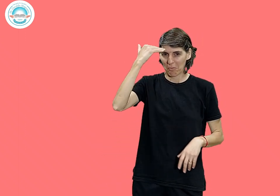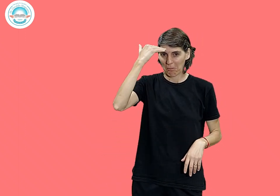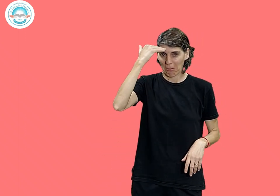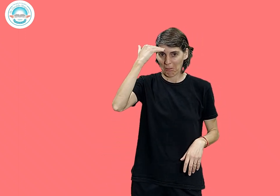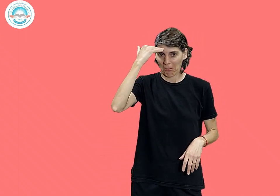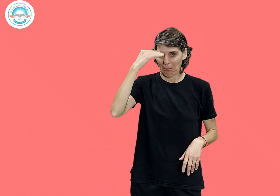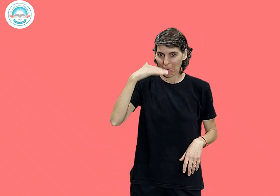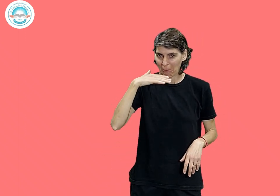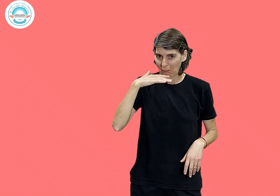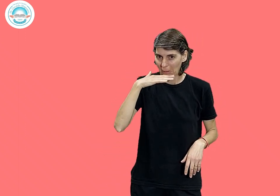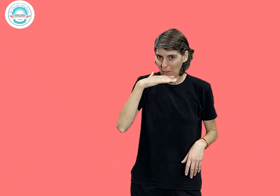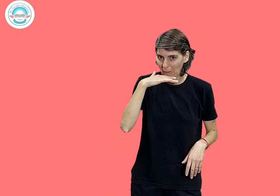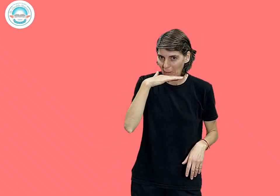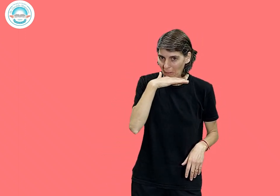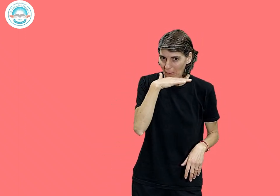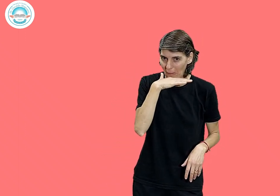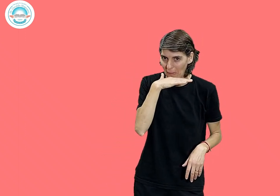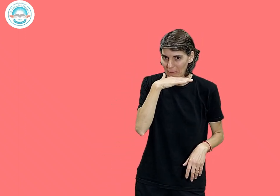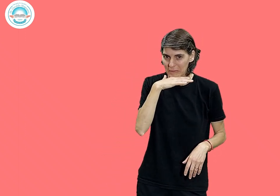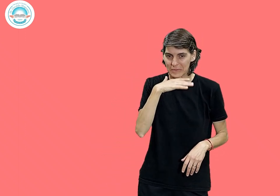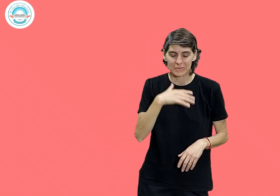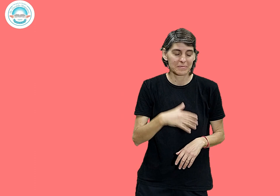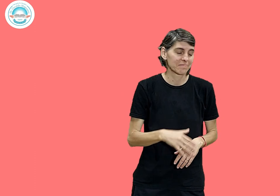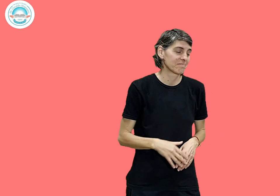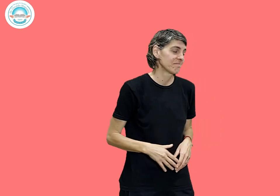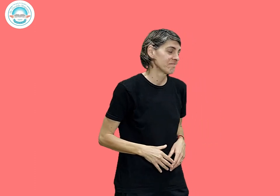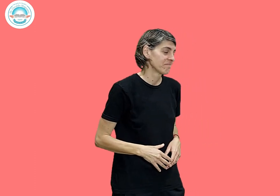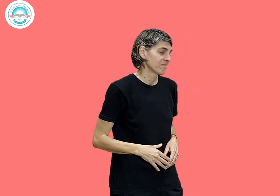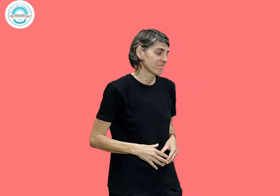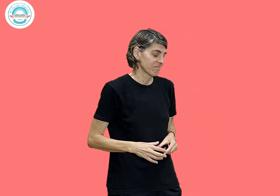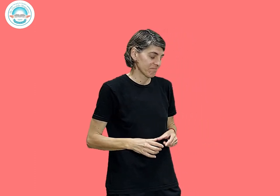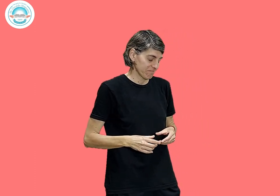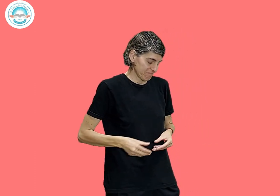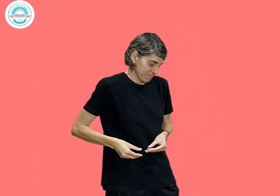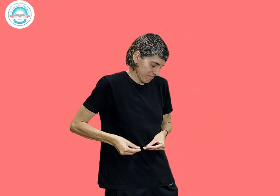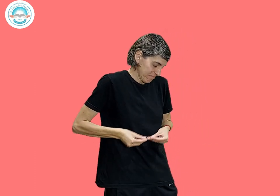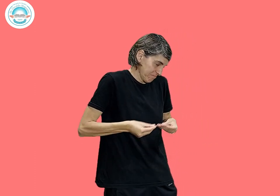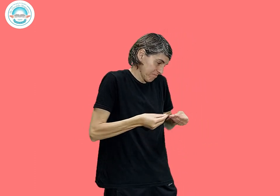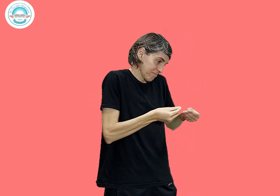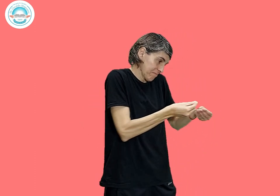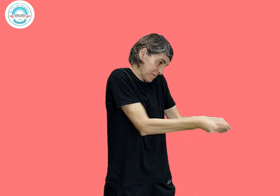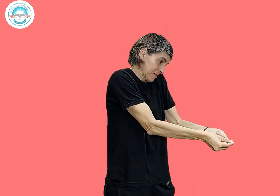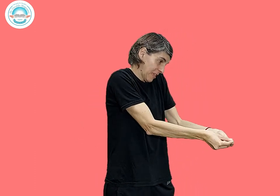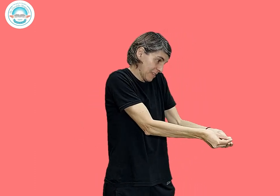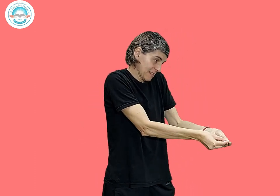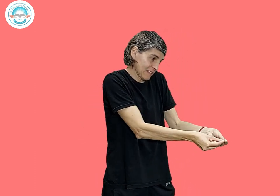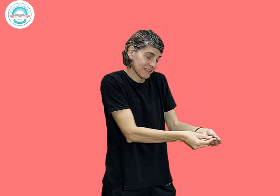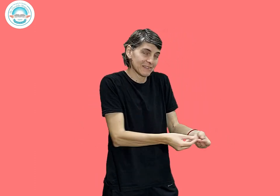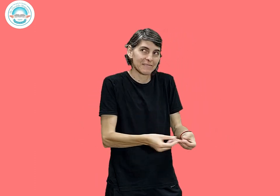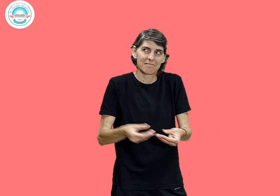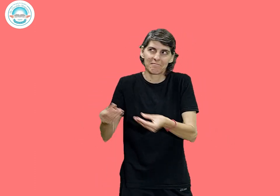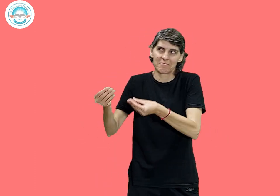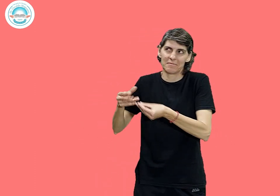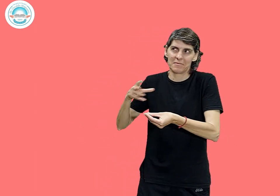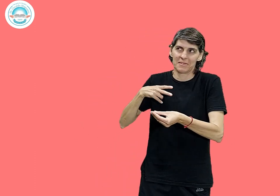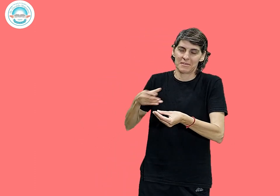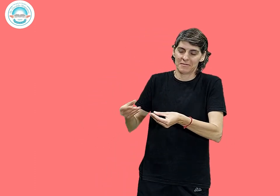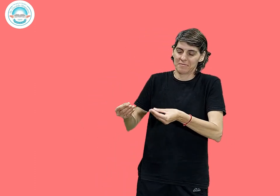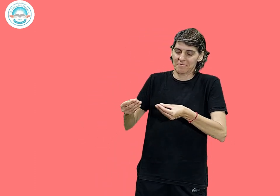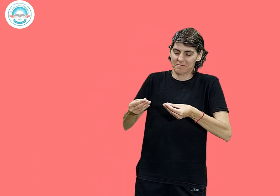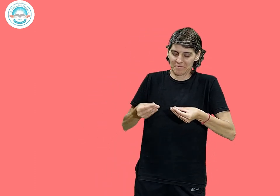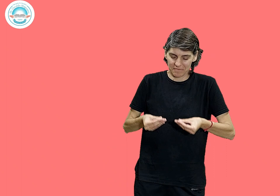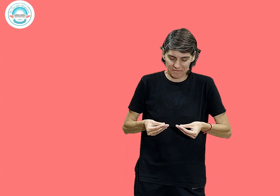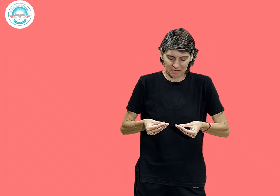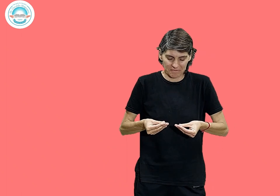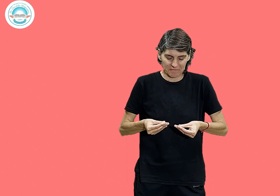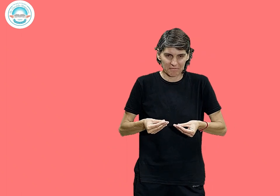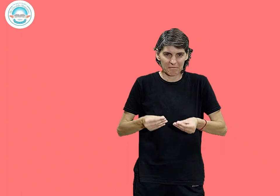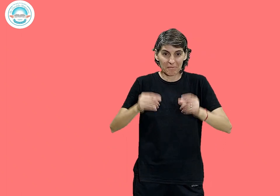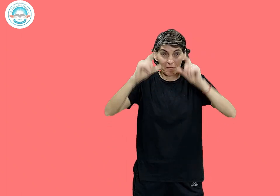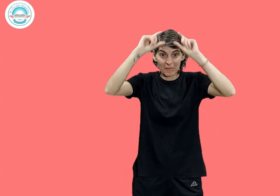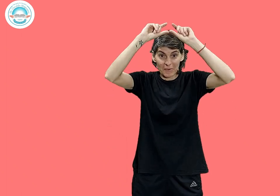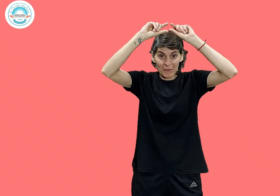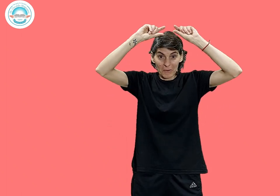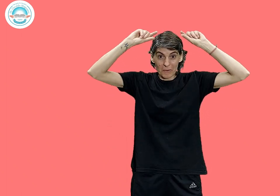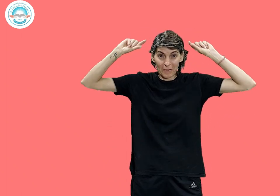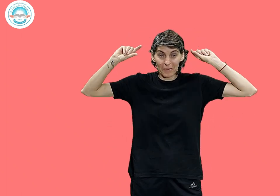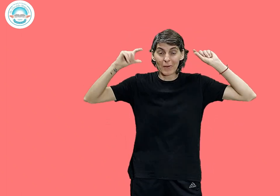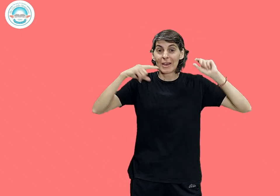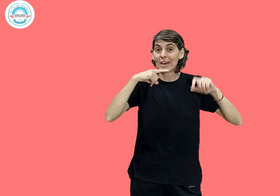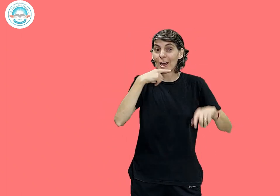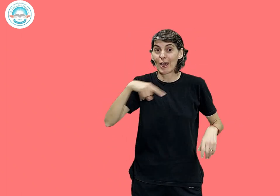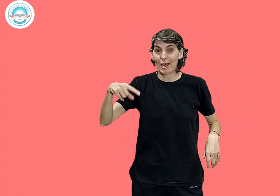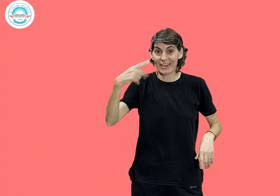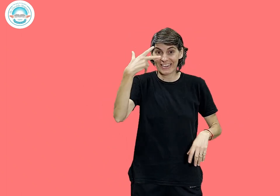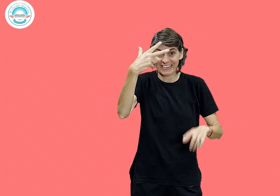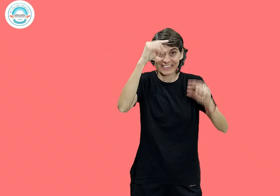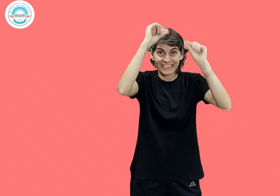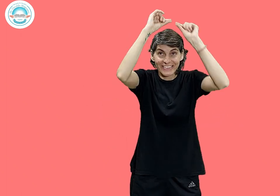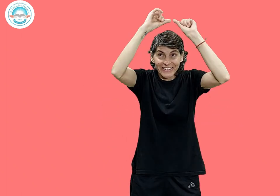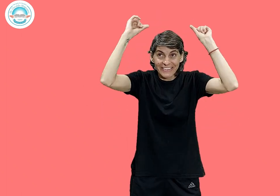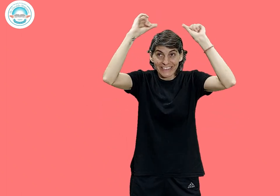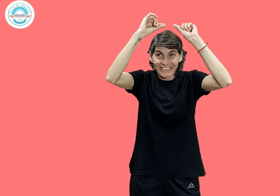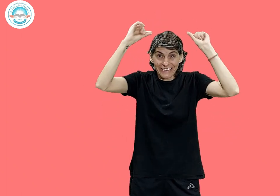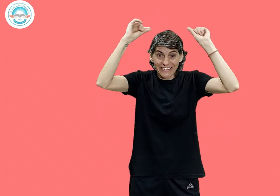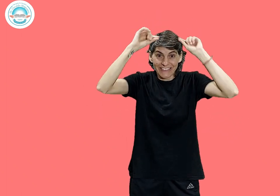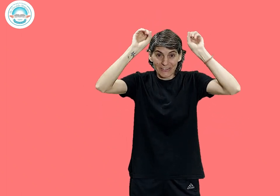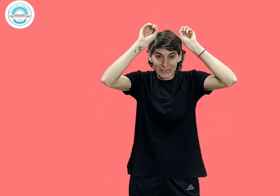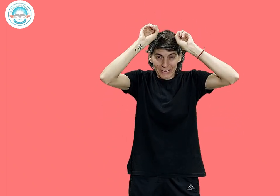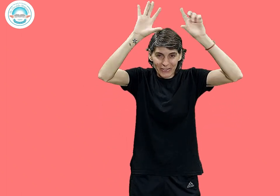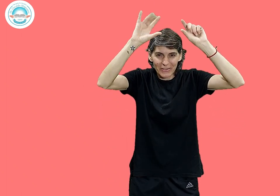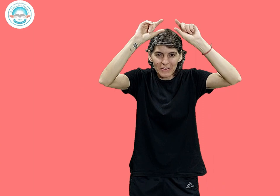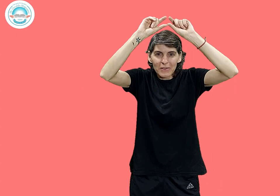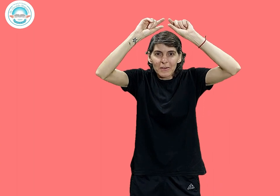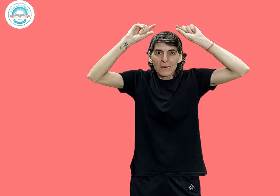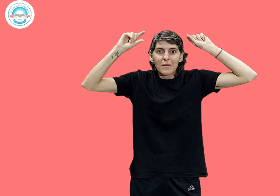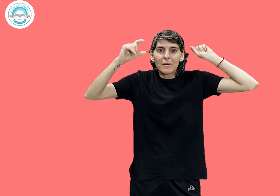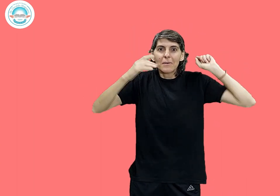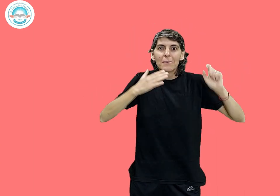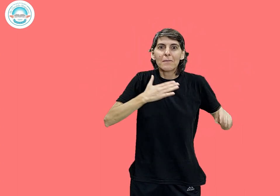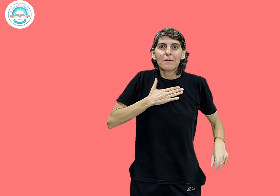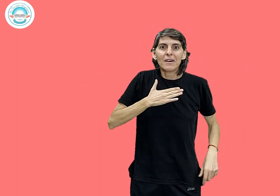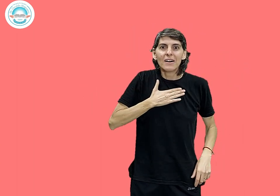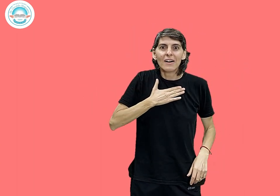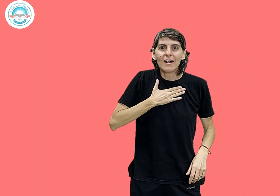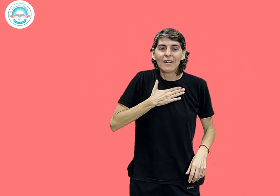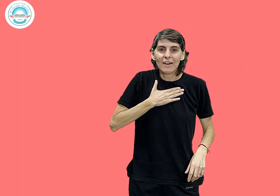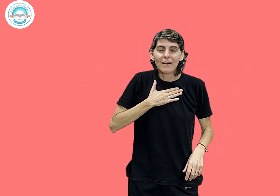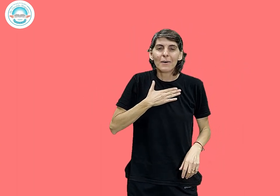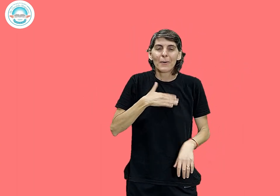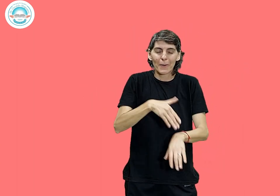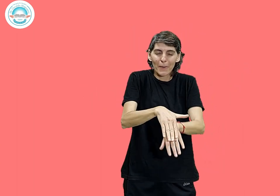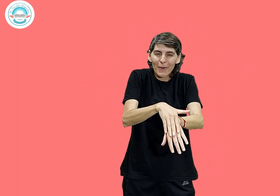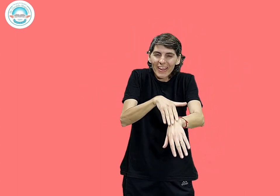entender nada. Tomá -me dijo y me dio mi vincha de tres colores fluo. La había perdido unos días